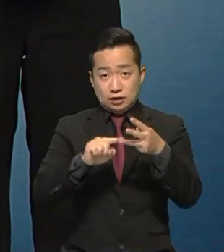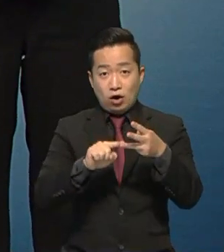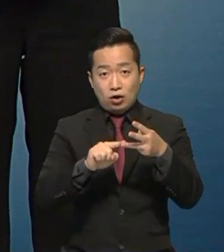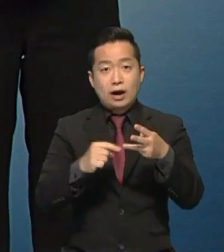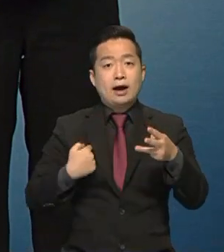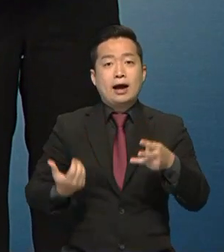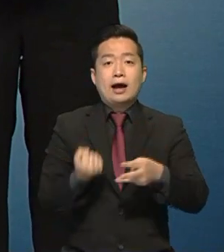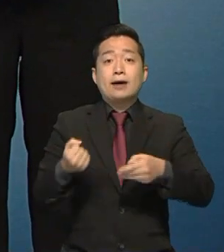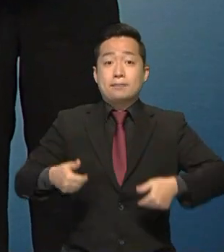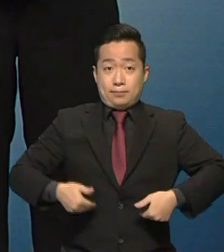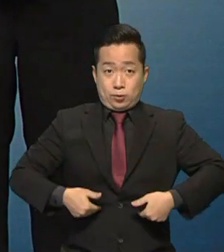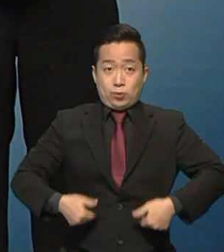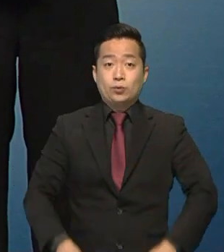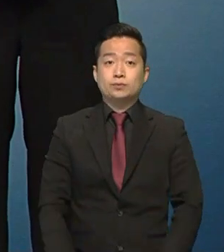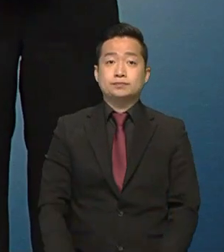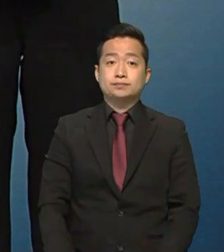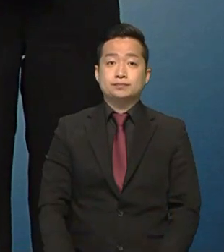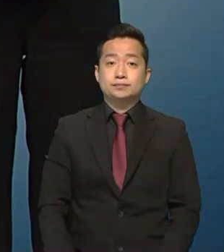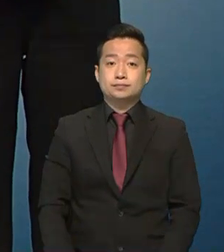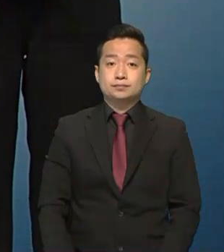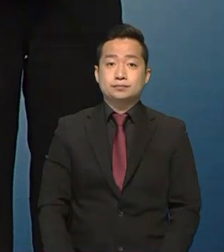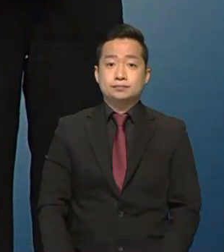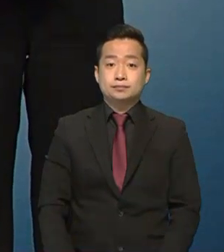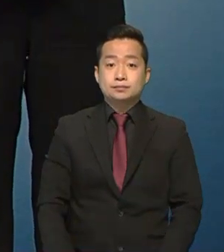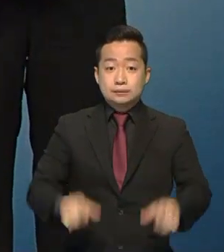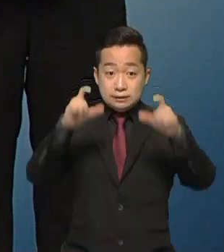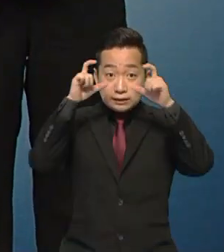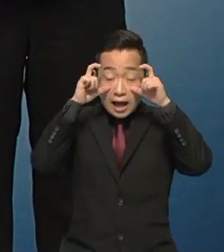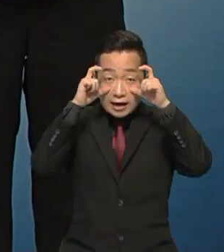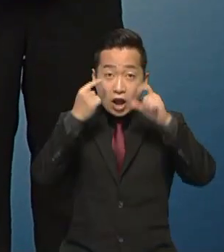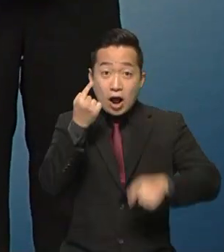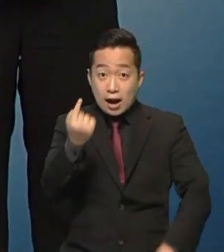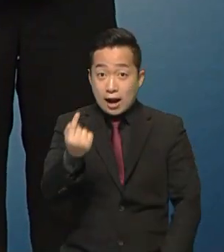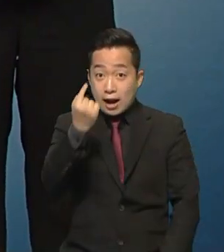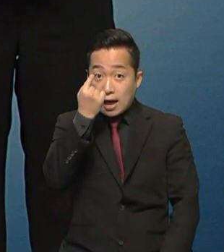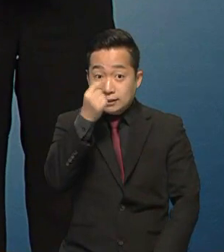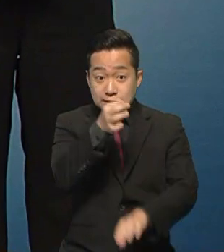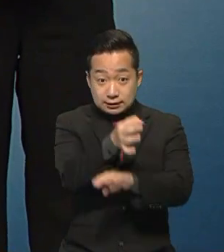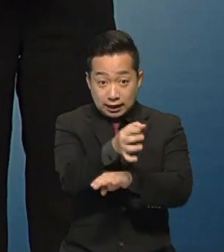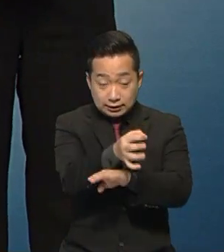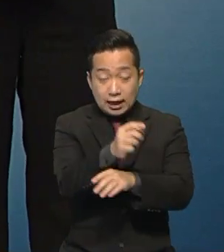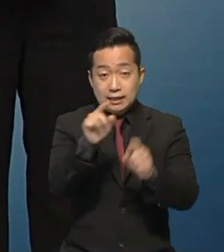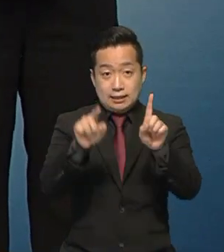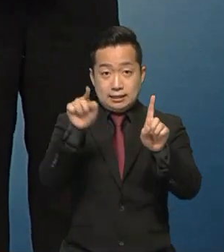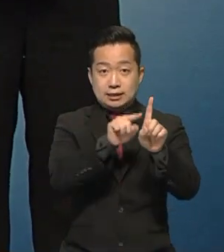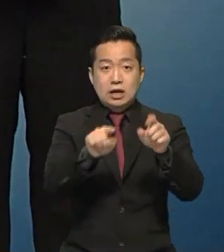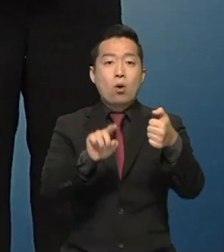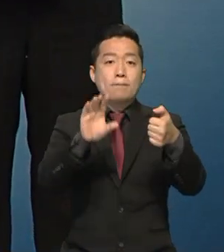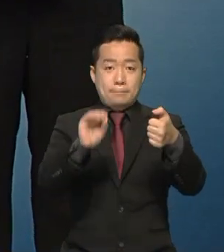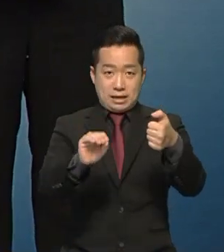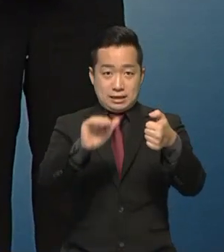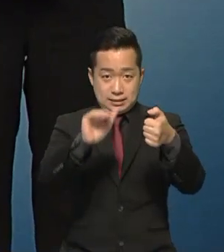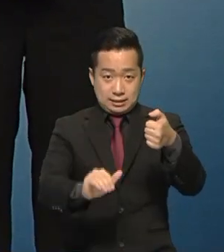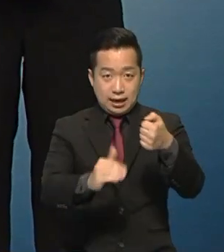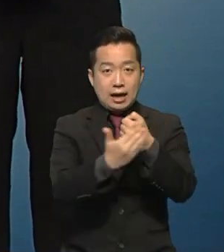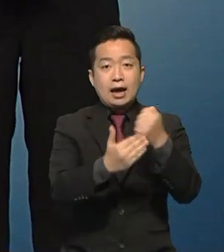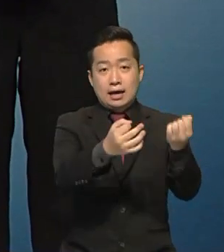계좌이체 내역이나 현금영수증, 그리고 임대차 계약서를 꼭 갖고 있어야 합니다. 안경이나 렌즈 구입한 비용도 1인당 50만 원 한도 내에서 공제받을 수 있고요.